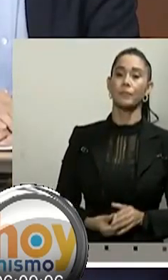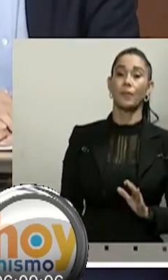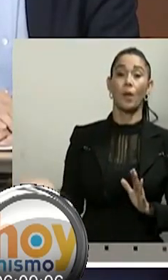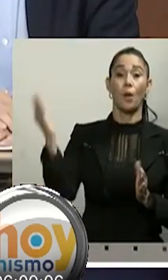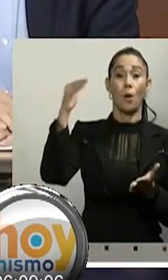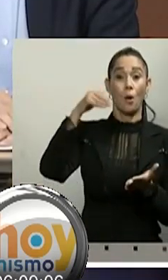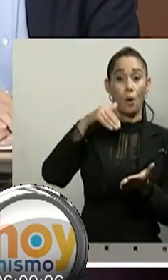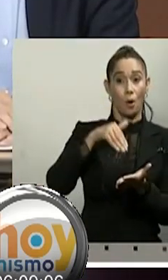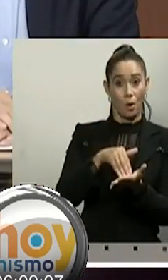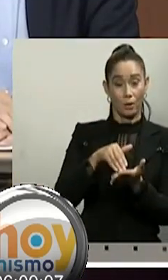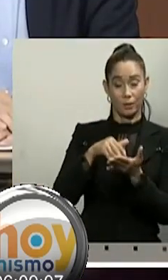y dirigentes sindicales